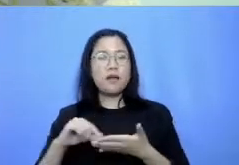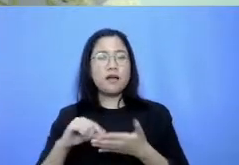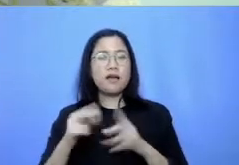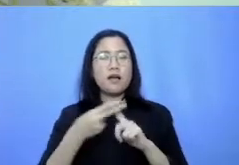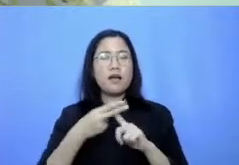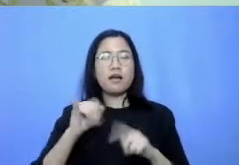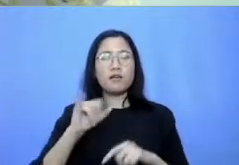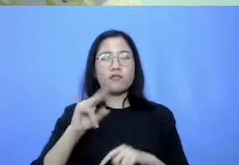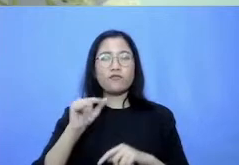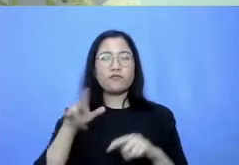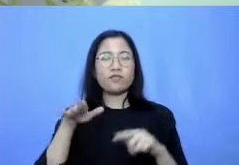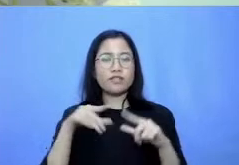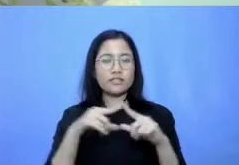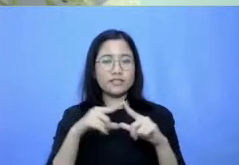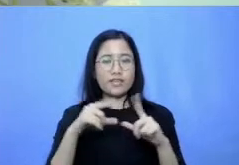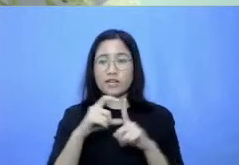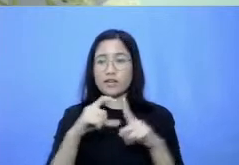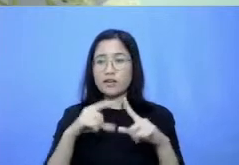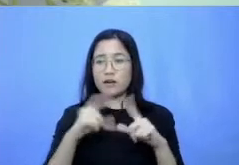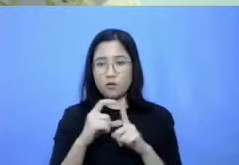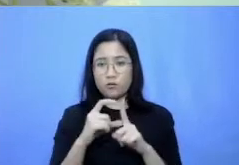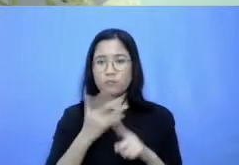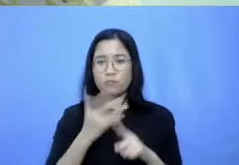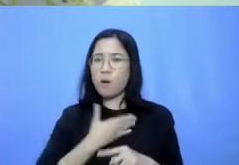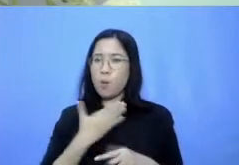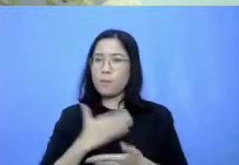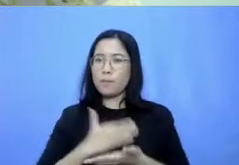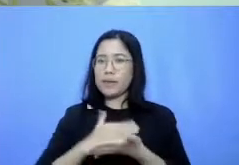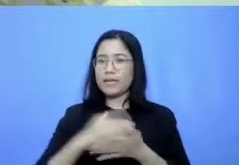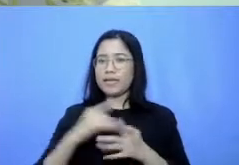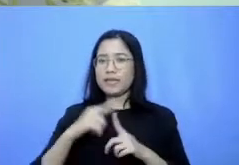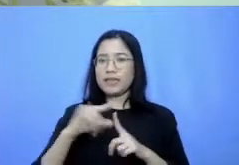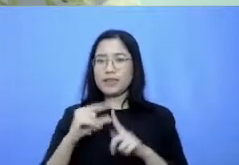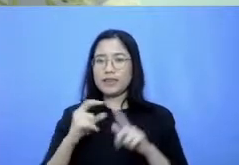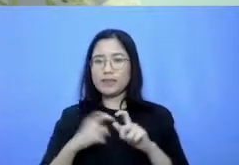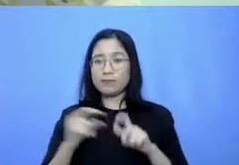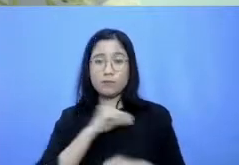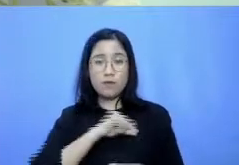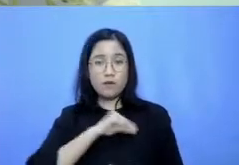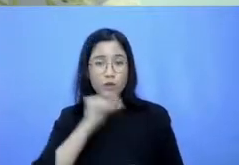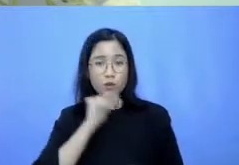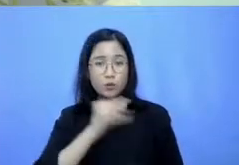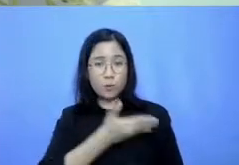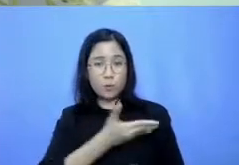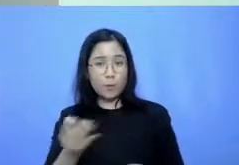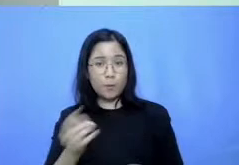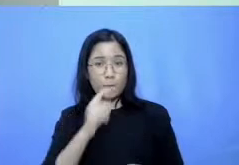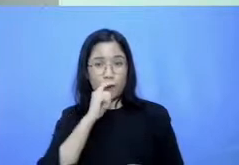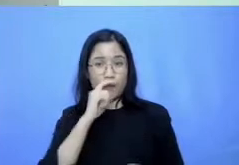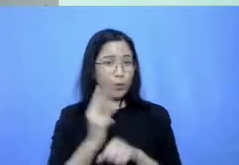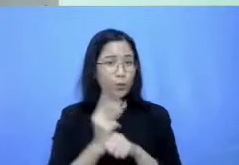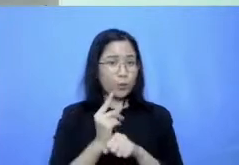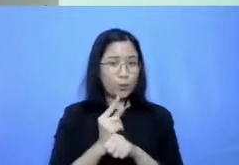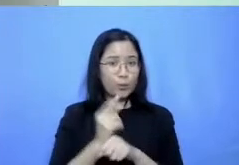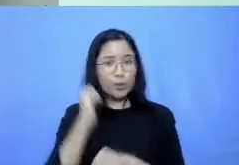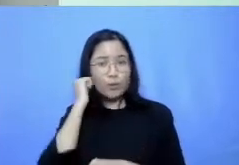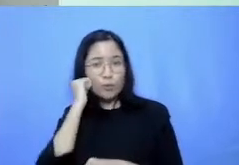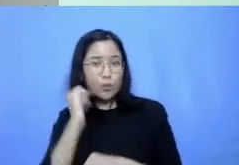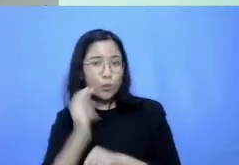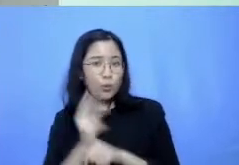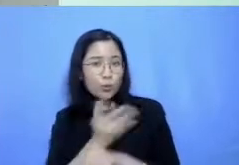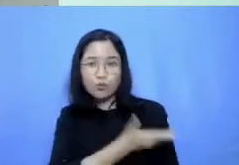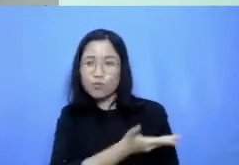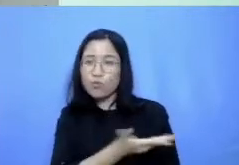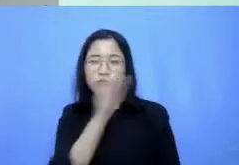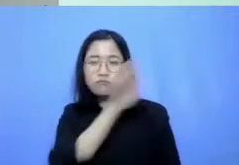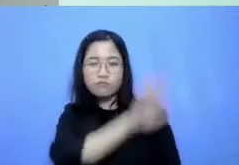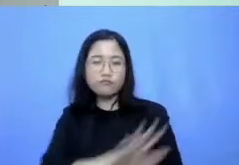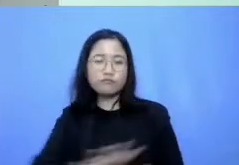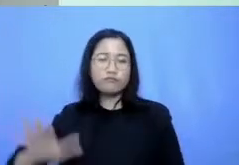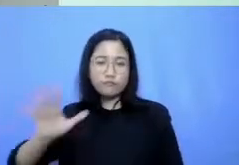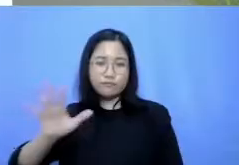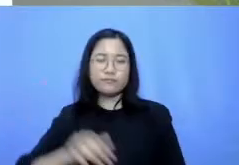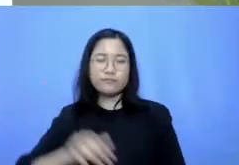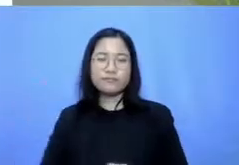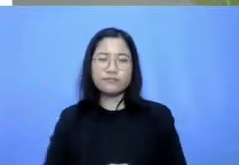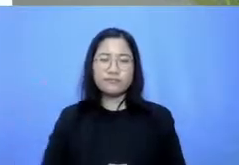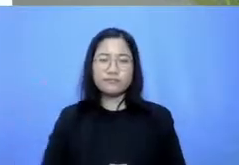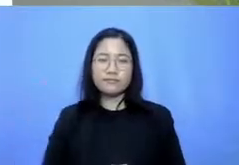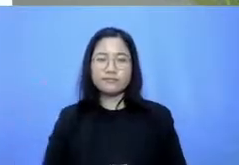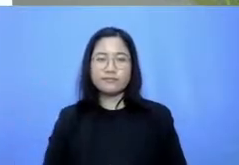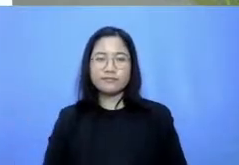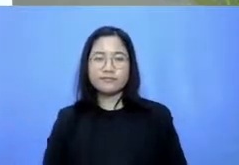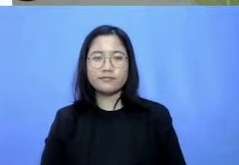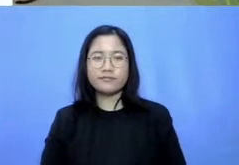saya akan memberikan tips yang bermanfaat untuk bapak ibu guru di seluruh Nusantara eh sebentar